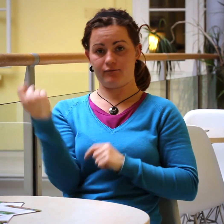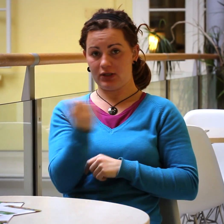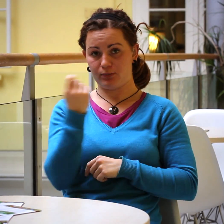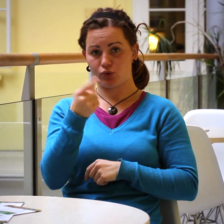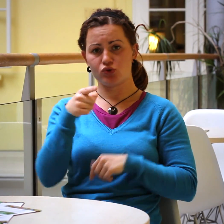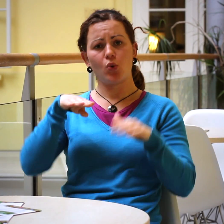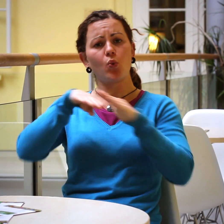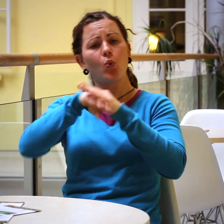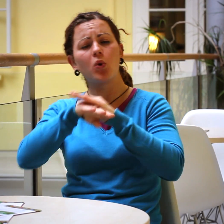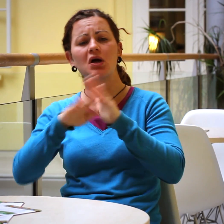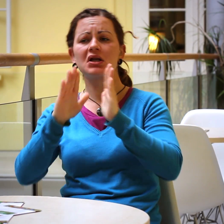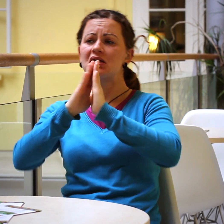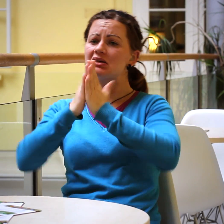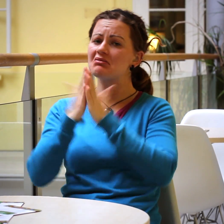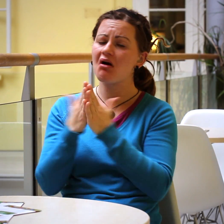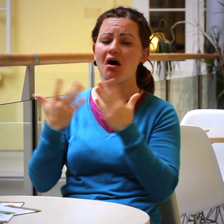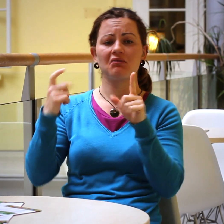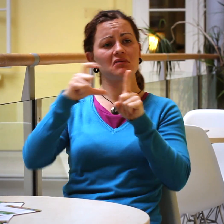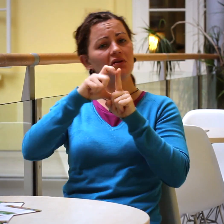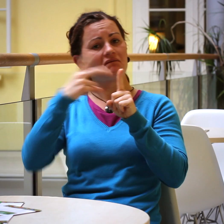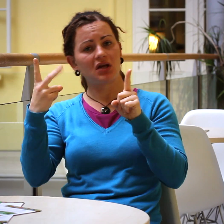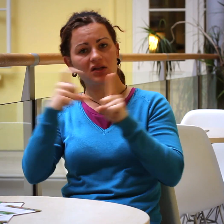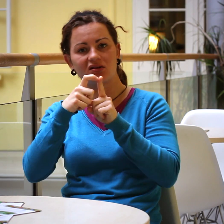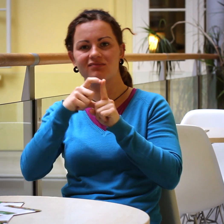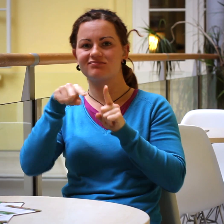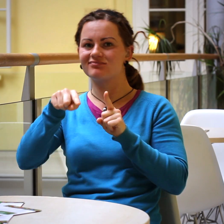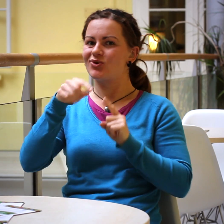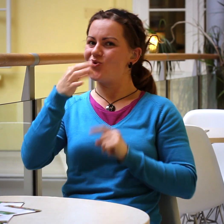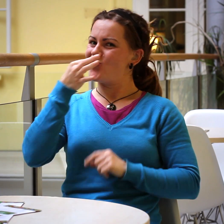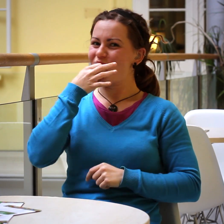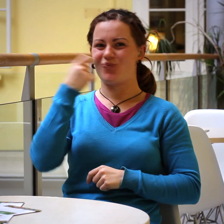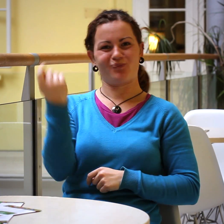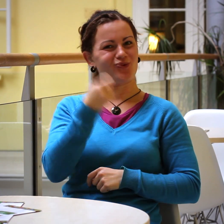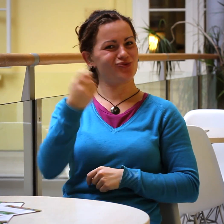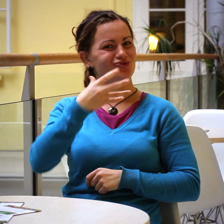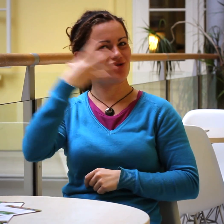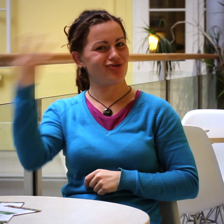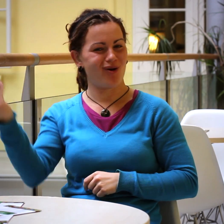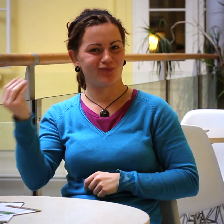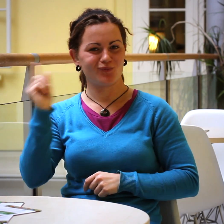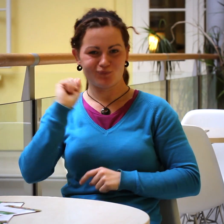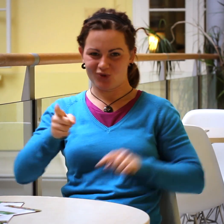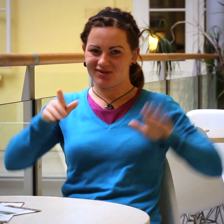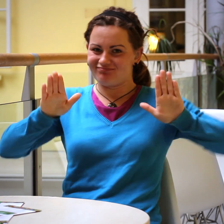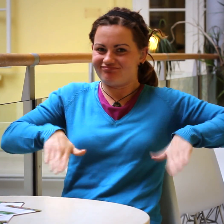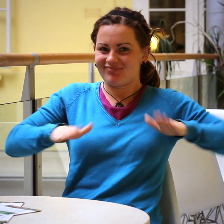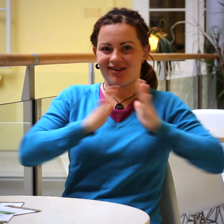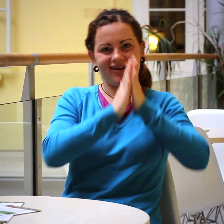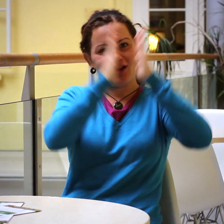je to např. knížka, DVD apod., a tu není možné půjčit domů,